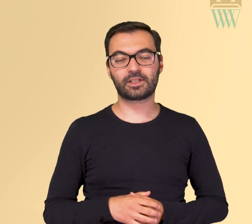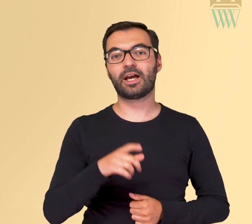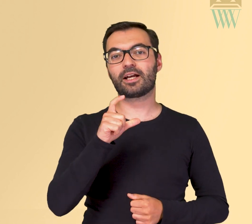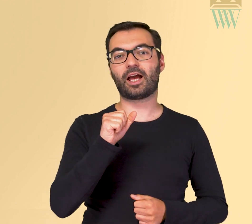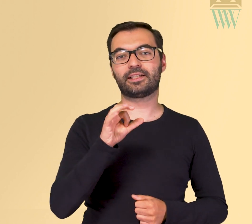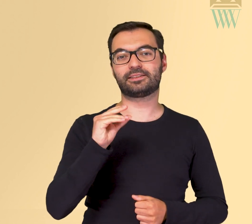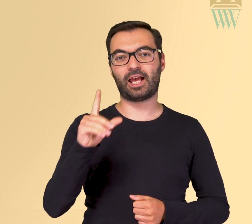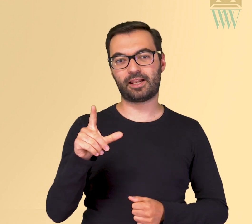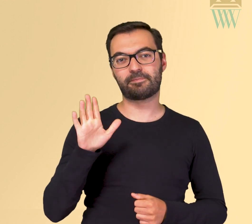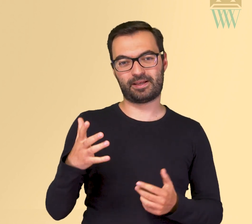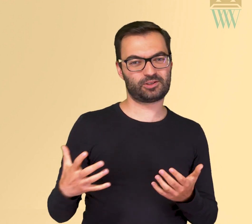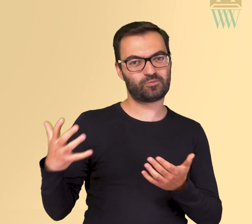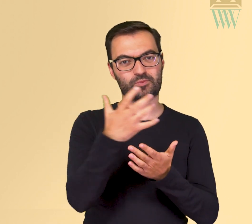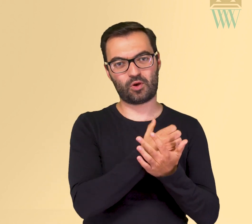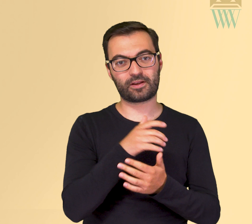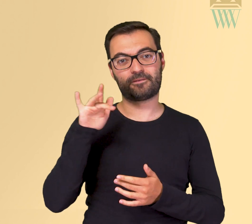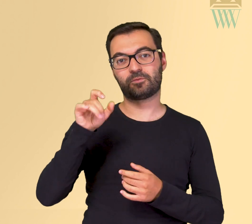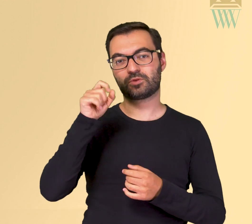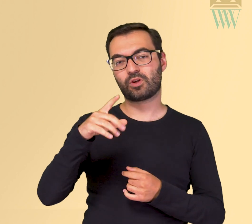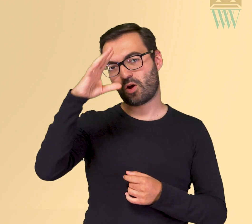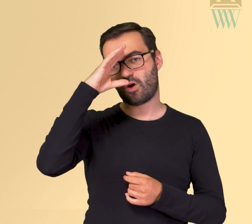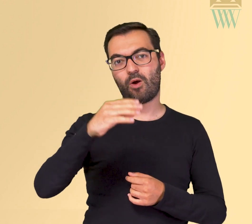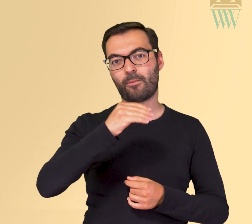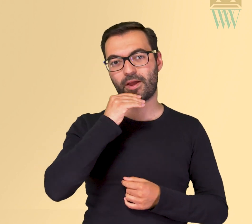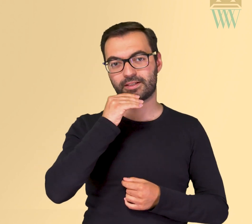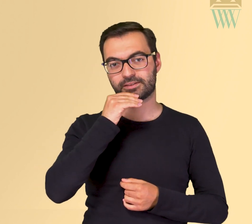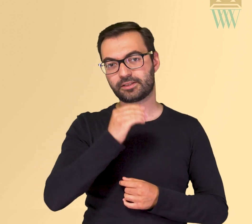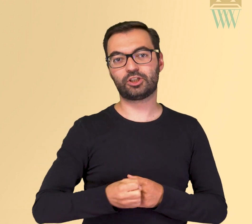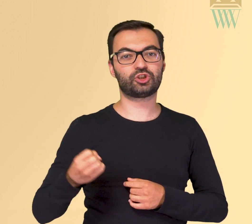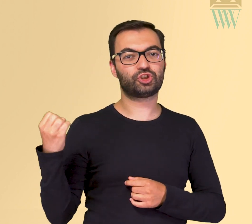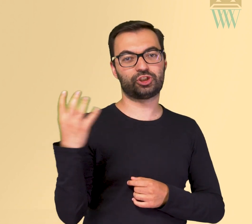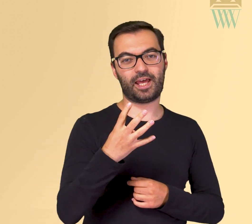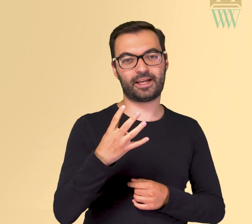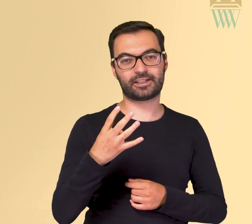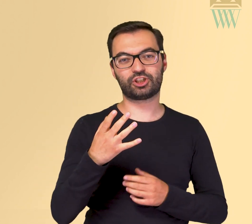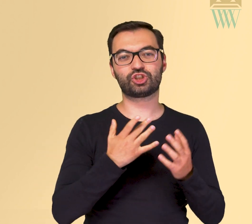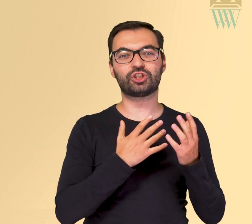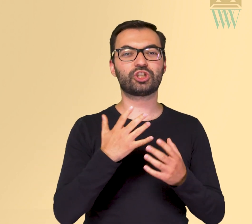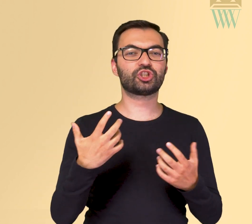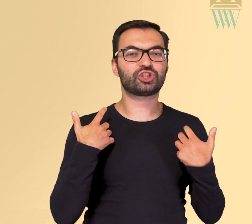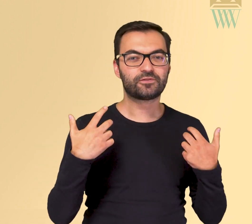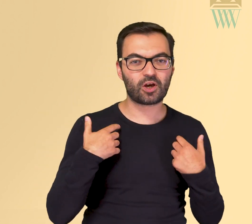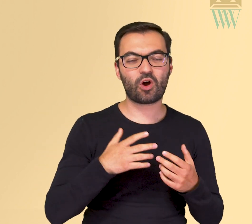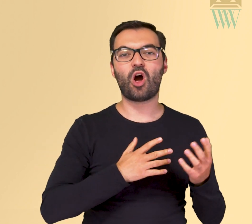W zbiorach Staatliche Museen w Kassel znajdują się obrazy ukazujące cztery żywioły